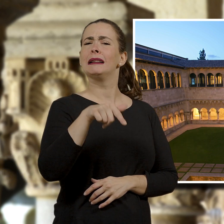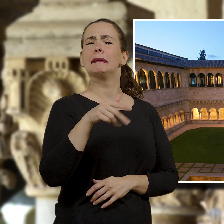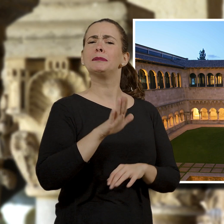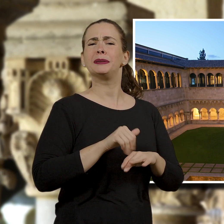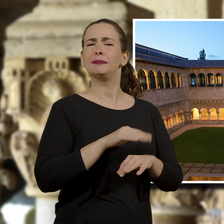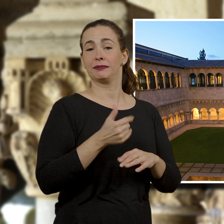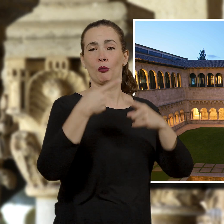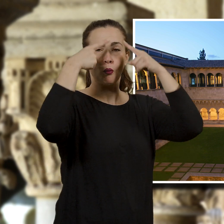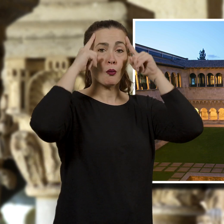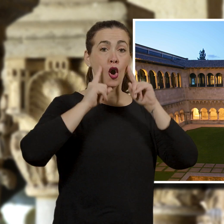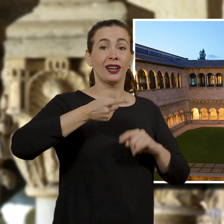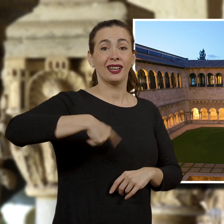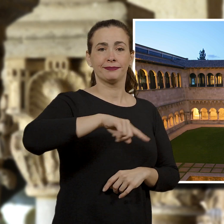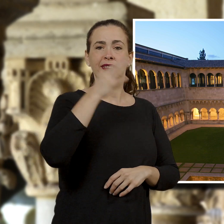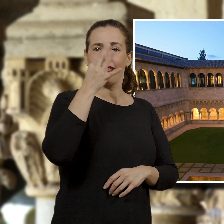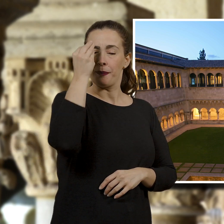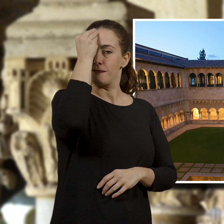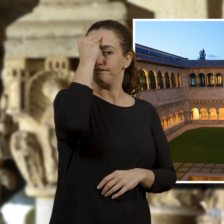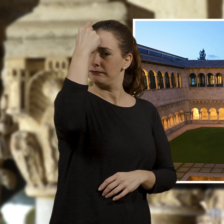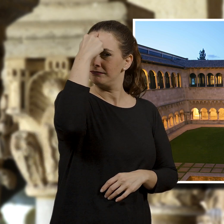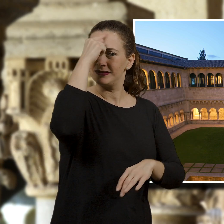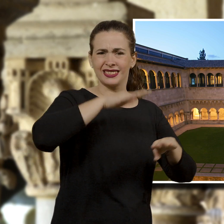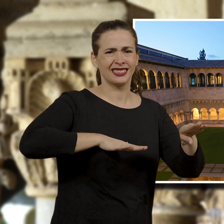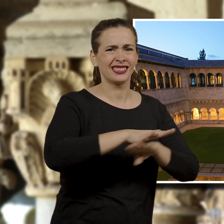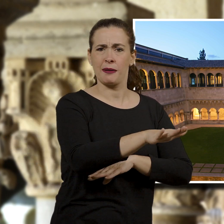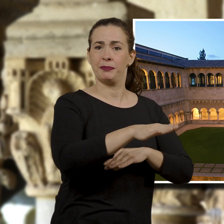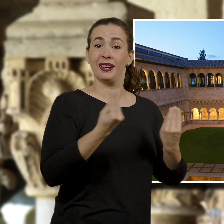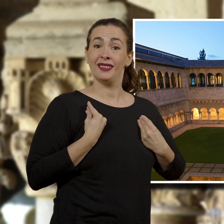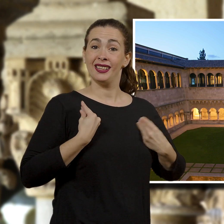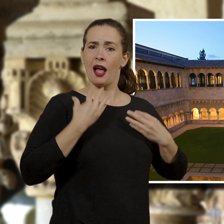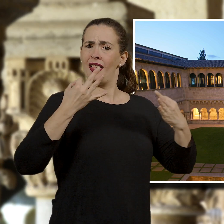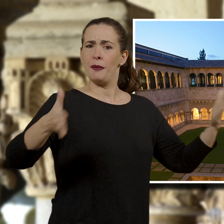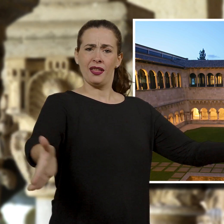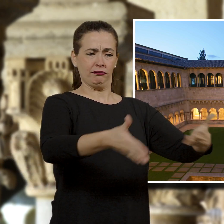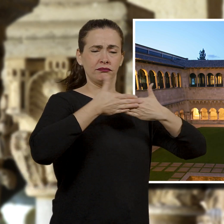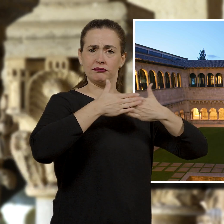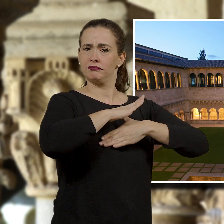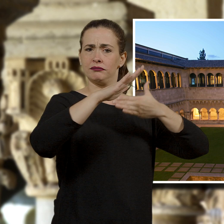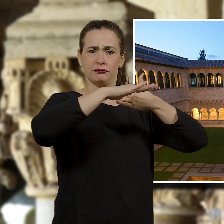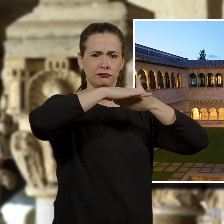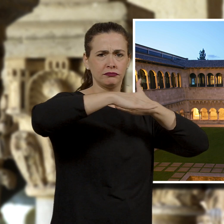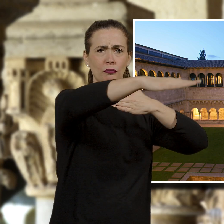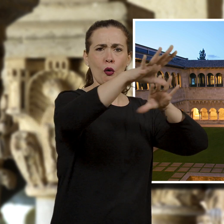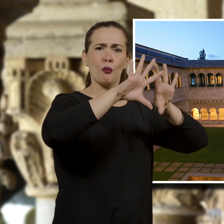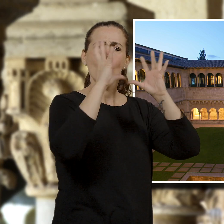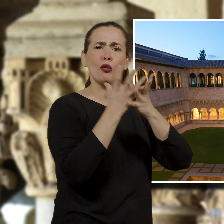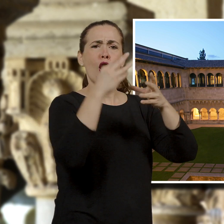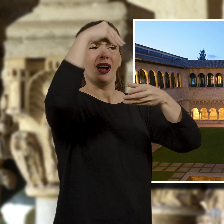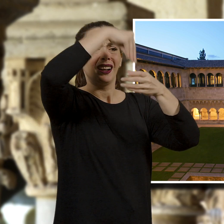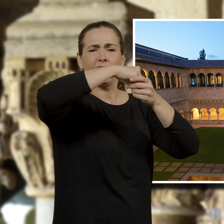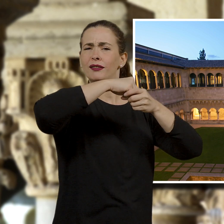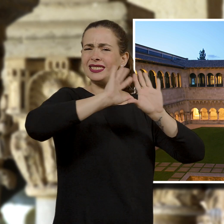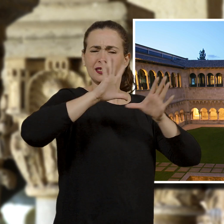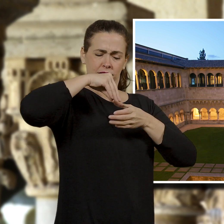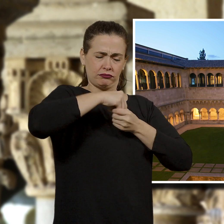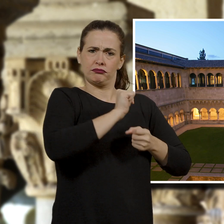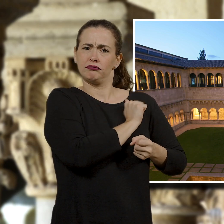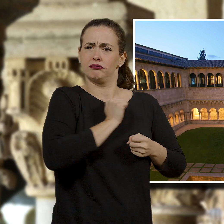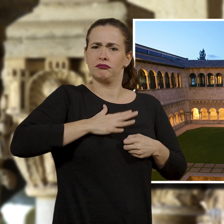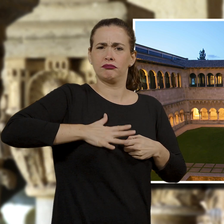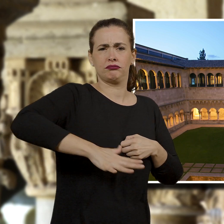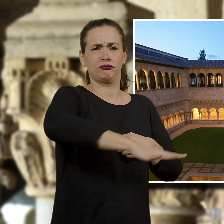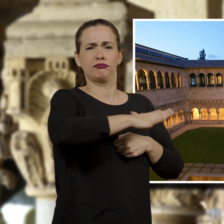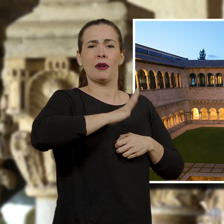que la seva vida està “tancada” al món horitzontal o inferior